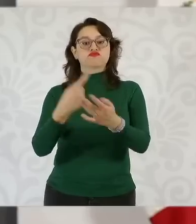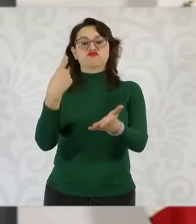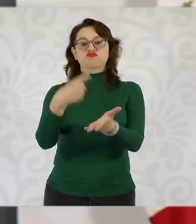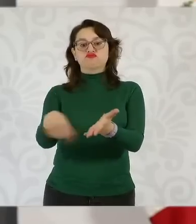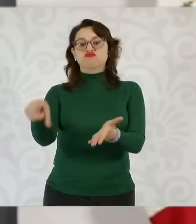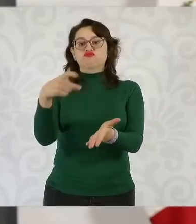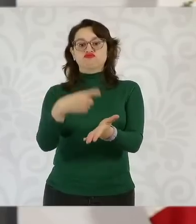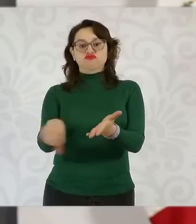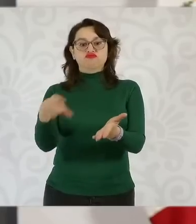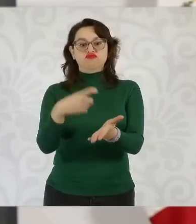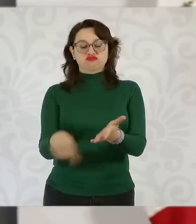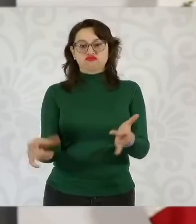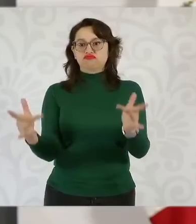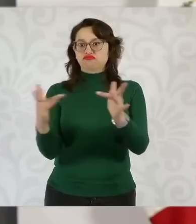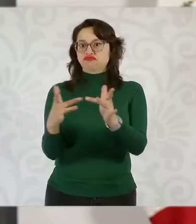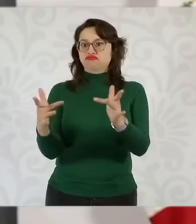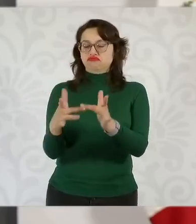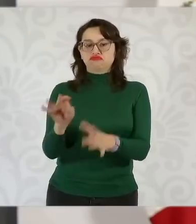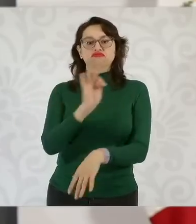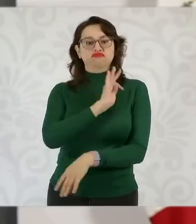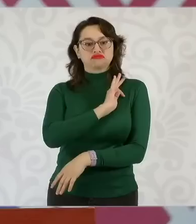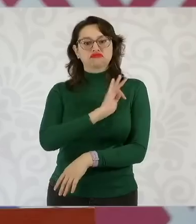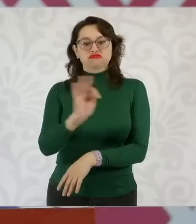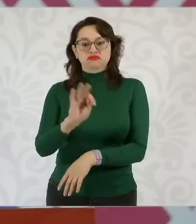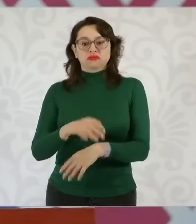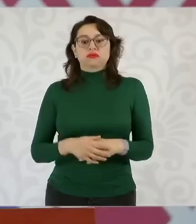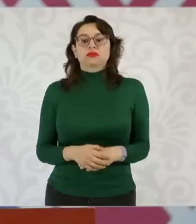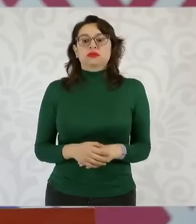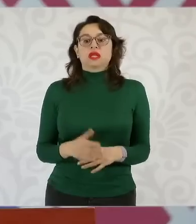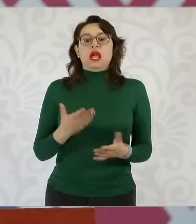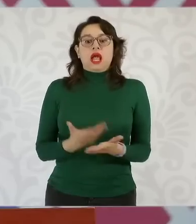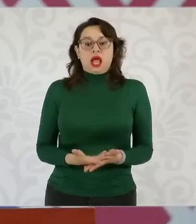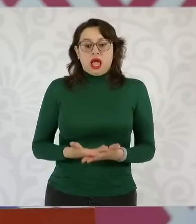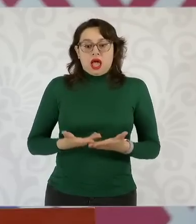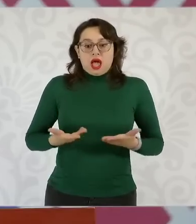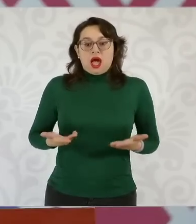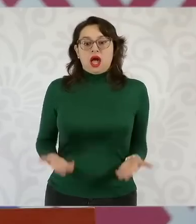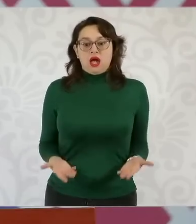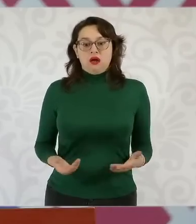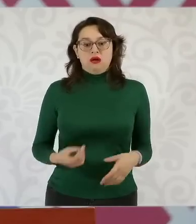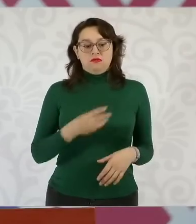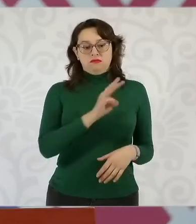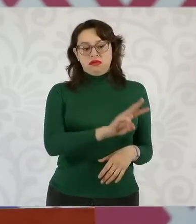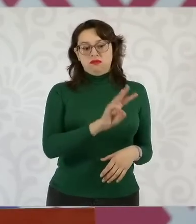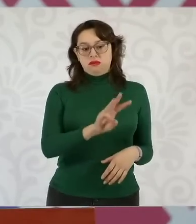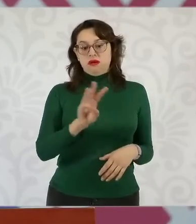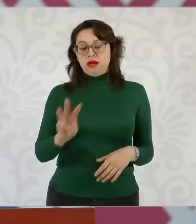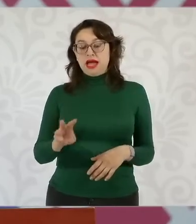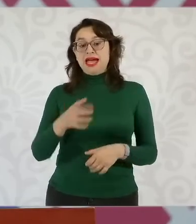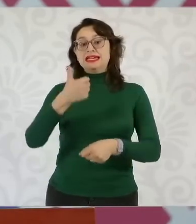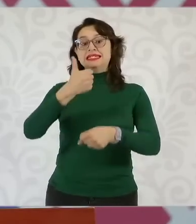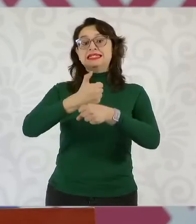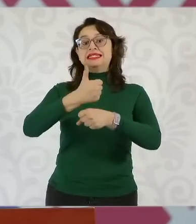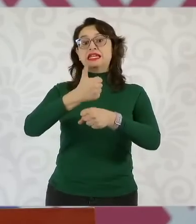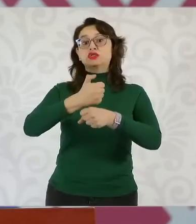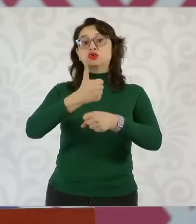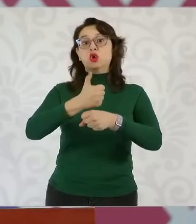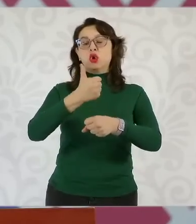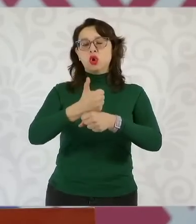omnicanal actualmente nos posicionamos como el sexto sitio de retail con mayor visitas en México